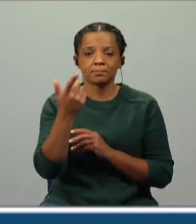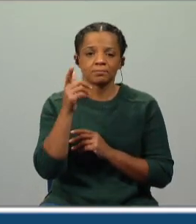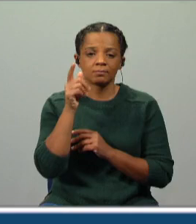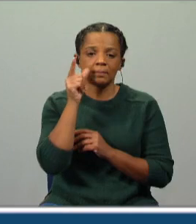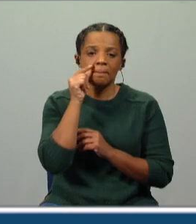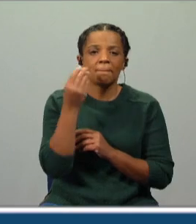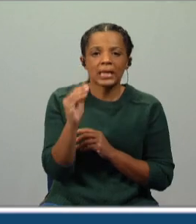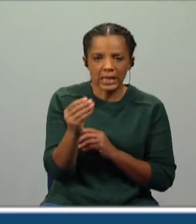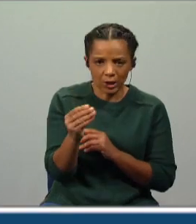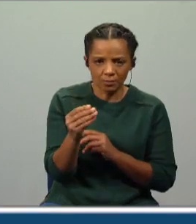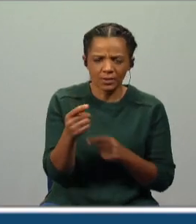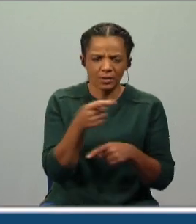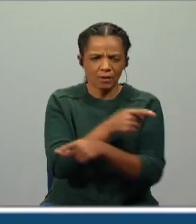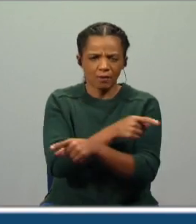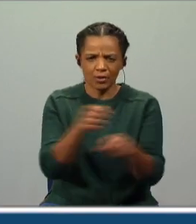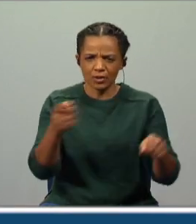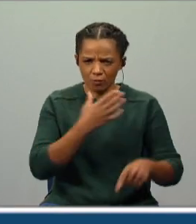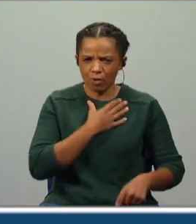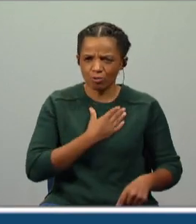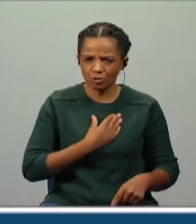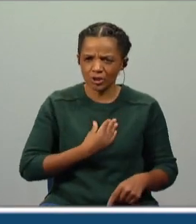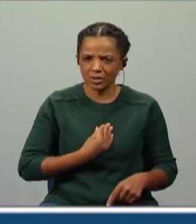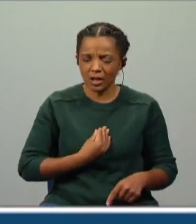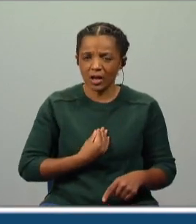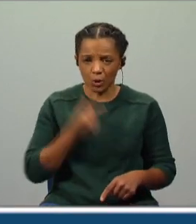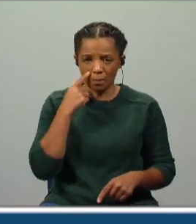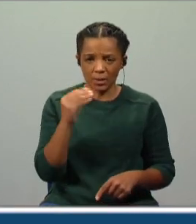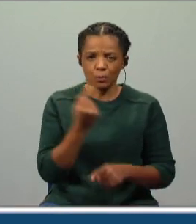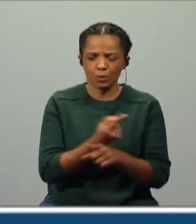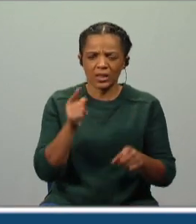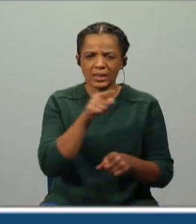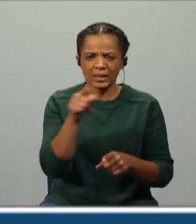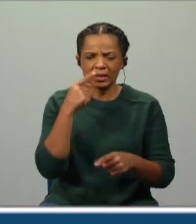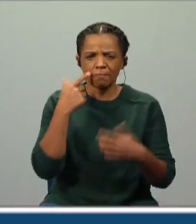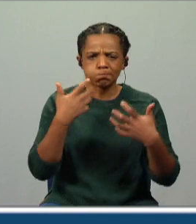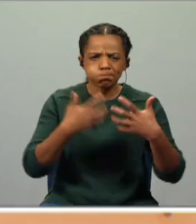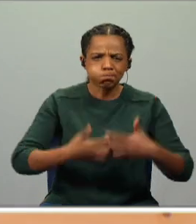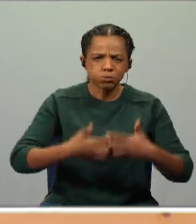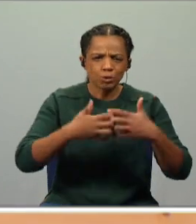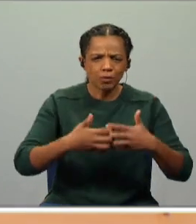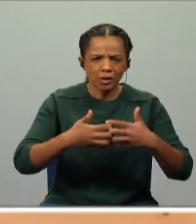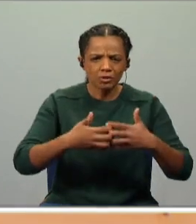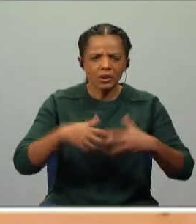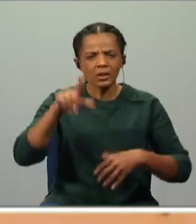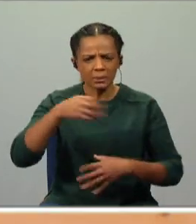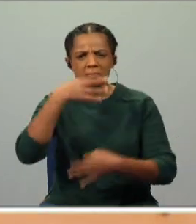que vocês vão gostar com certeza deste menino, porque ele tem muitas dúvidas, mas também tem muitas certezas.